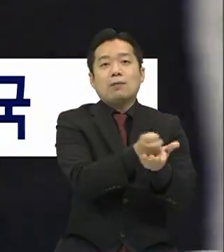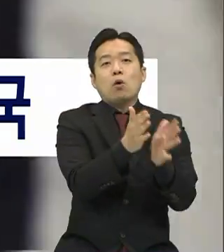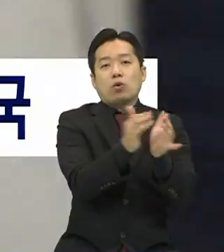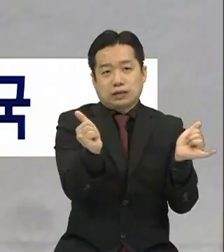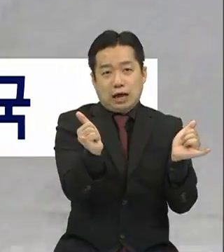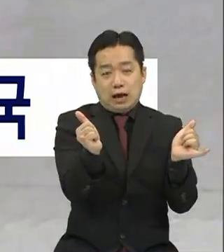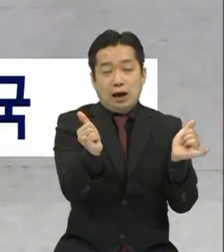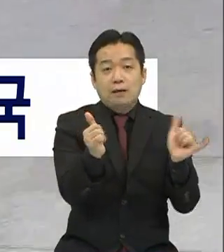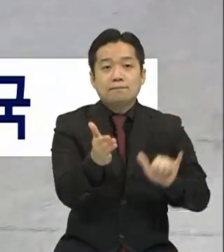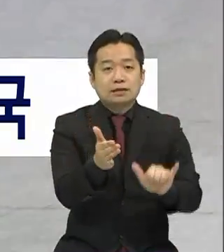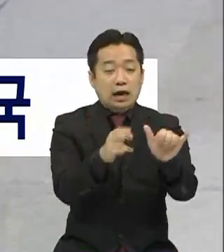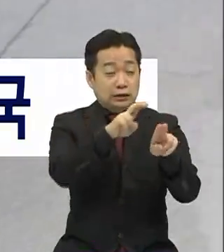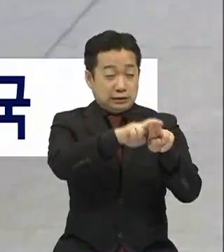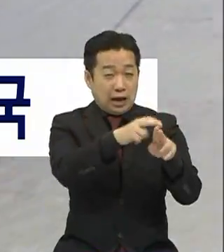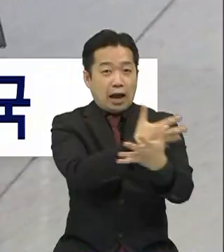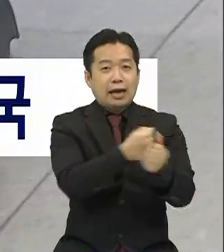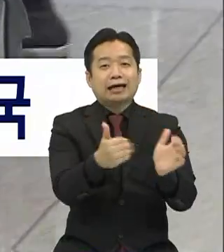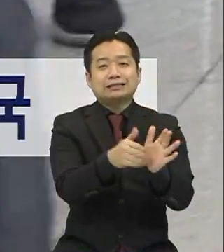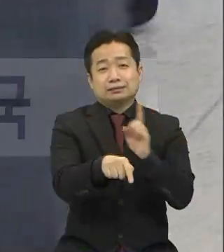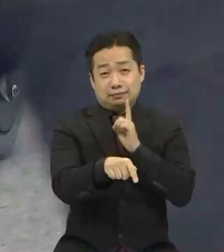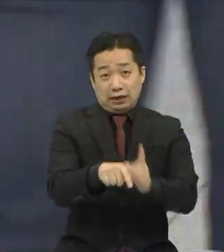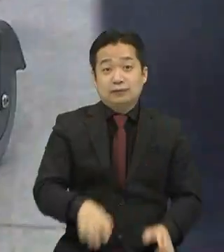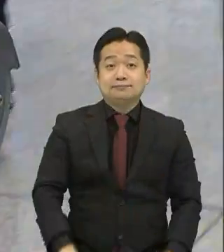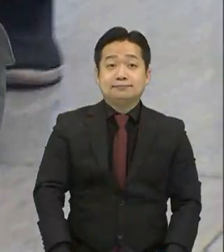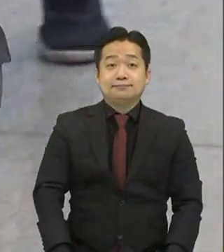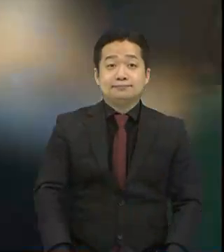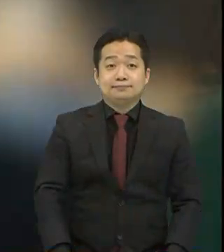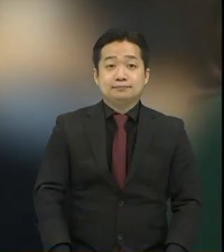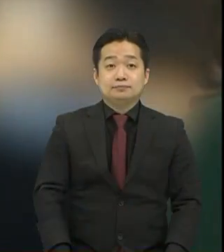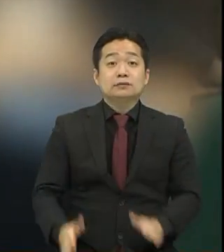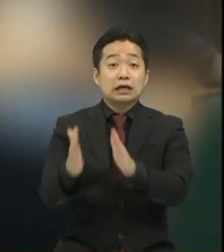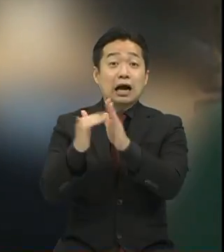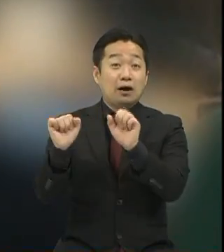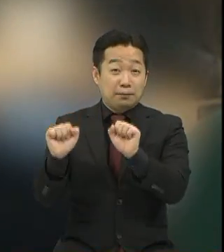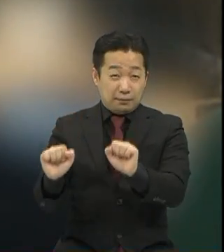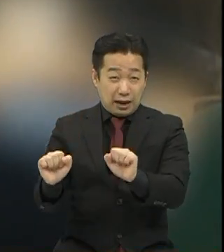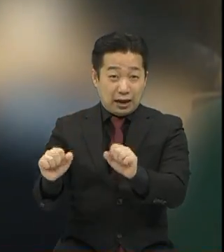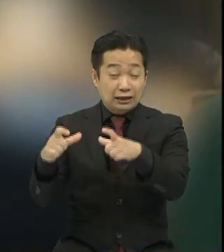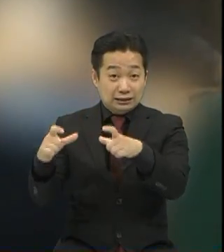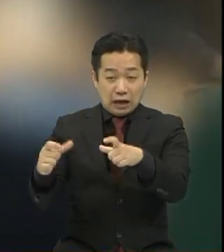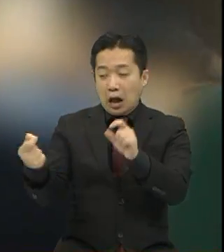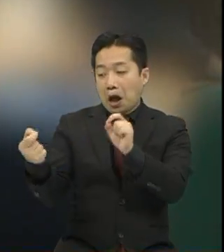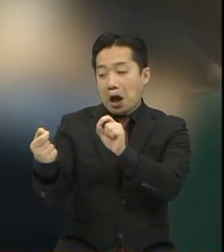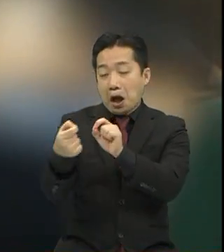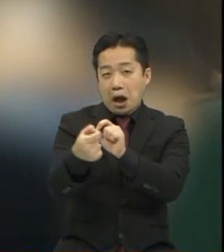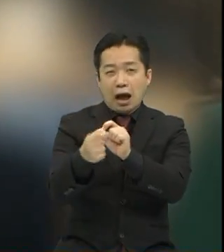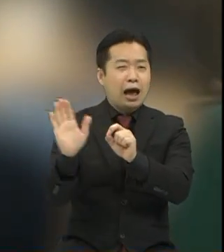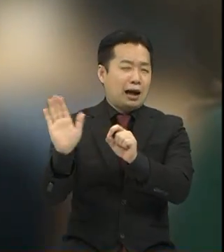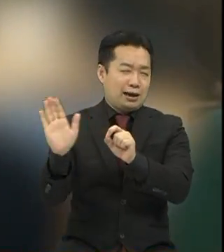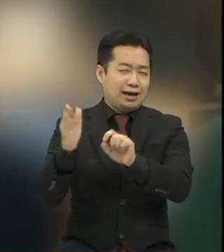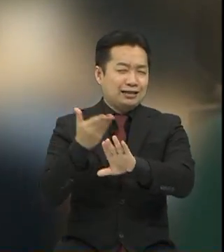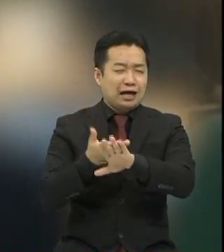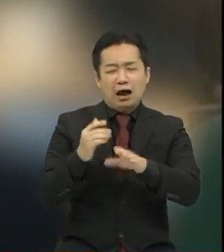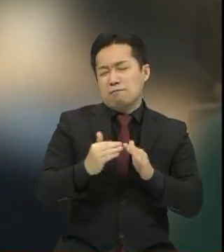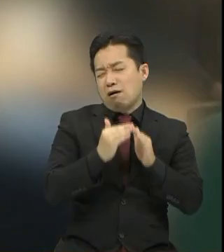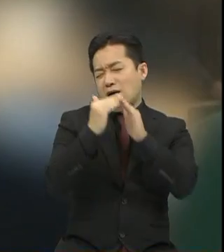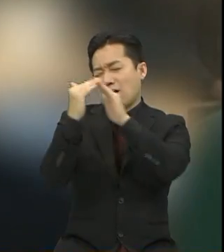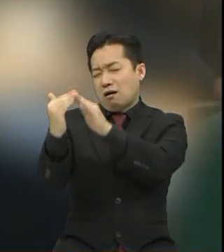예약을 마친 것으로 안다고 밝혔습니다. 가족들이 머물고 있는 지역 인근 도시가 아닌 다른 곳에서 출발할 가능성도 있는 것으로 알려졌습니다.